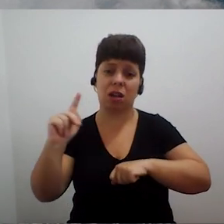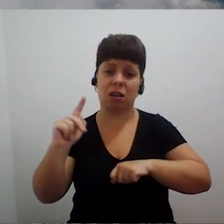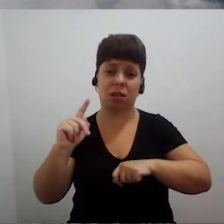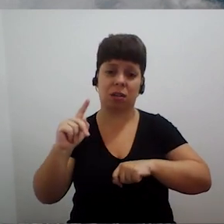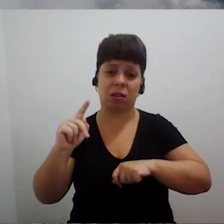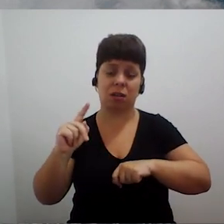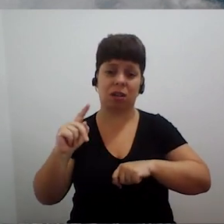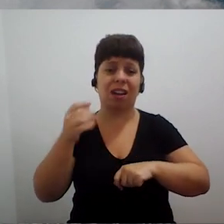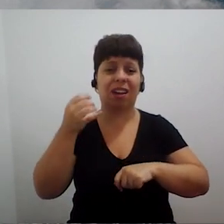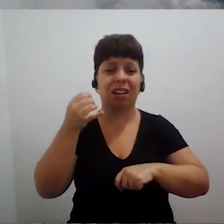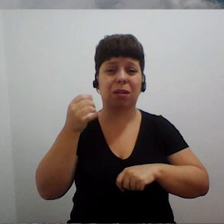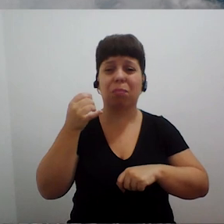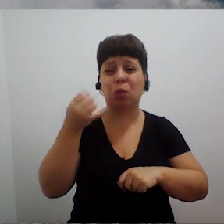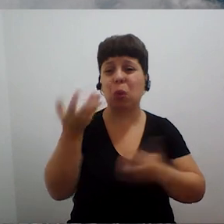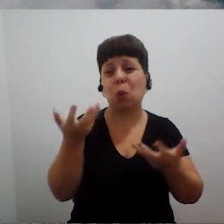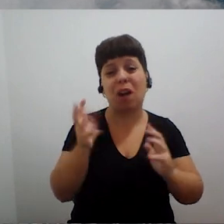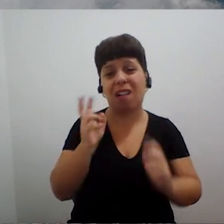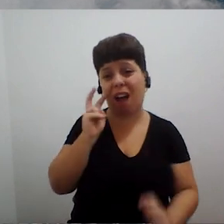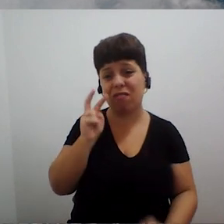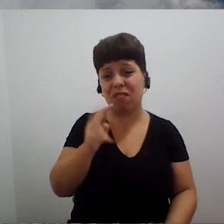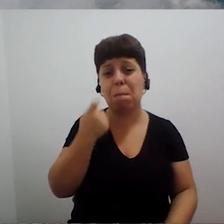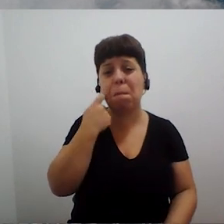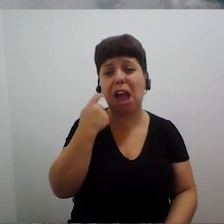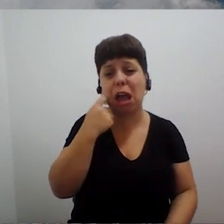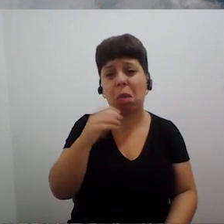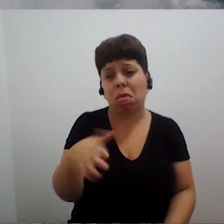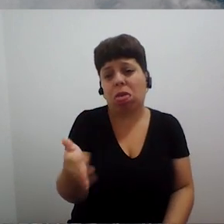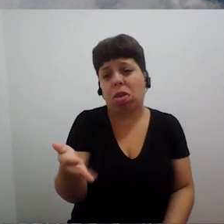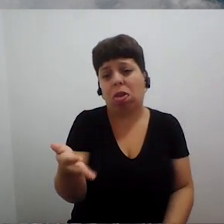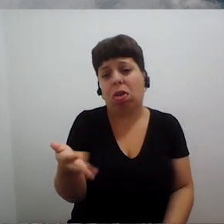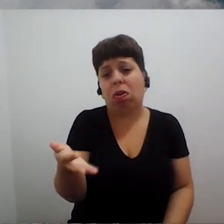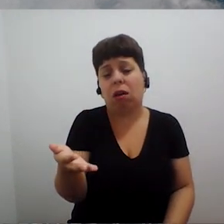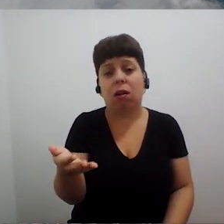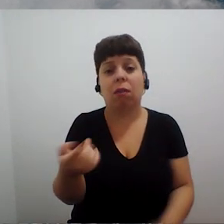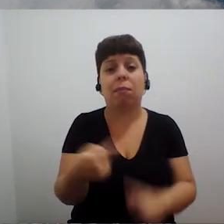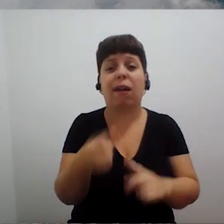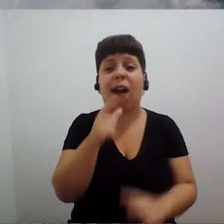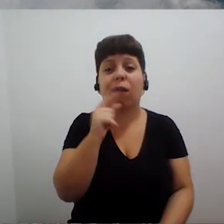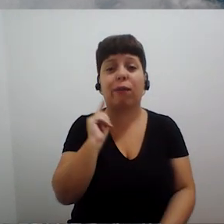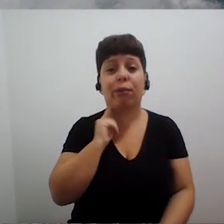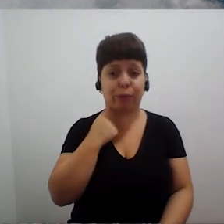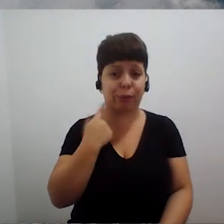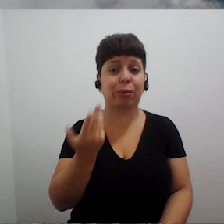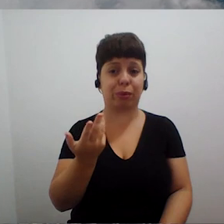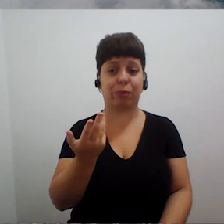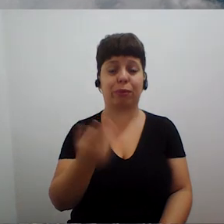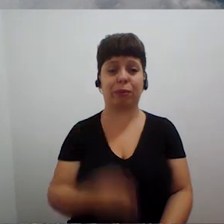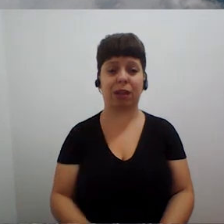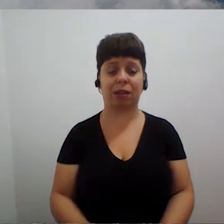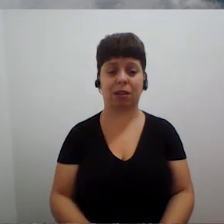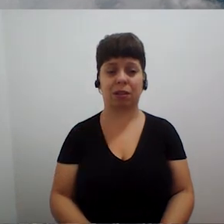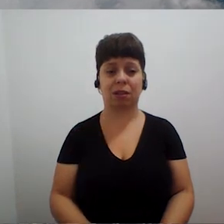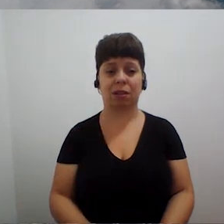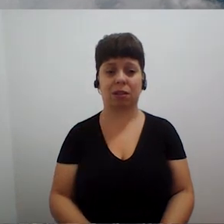não temos a necessidade de ver peixes mortos com água contaminada, triste porque é uma coisa aqui a